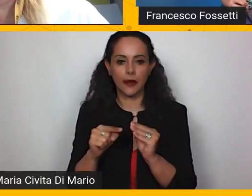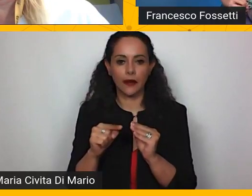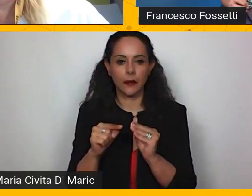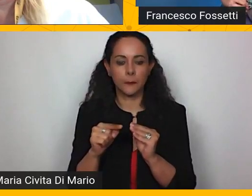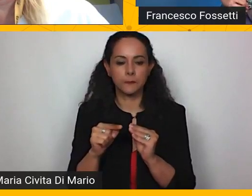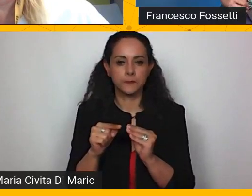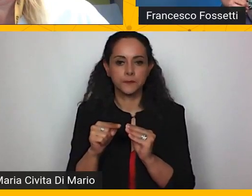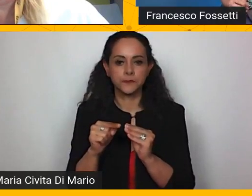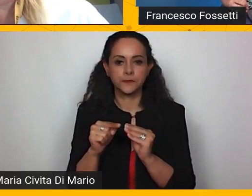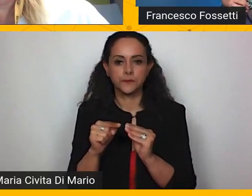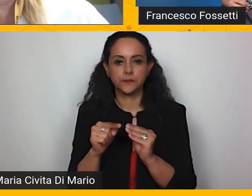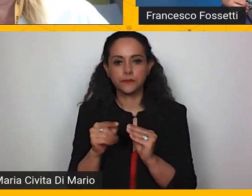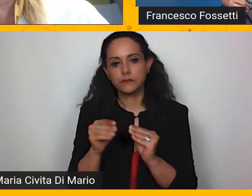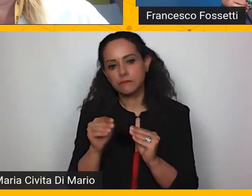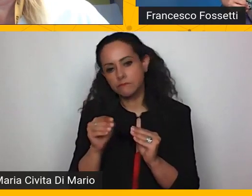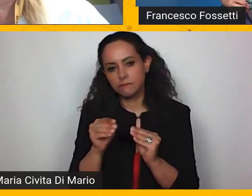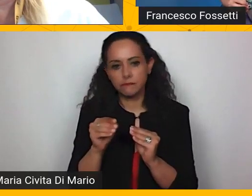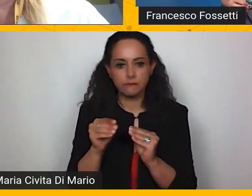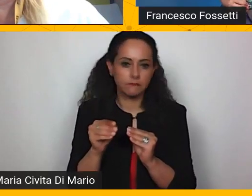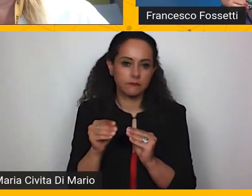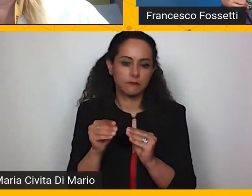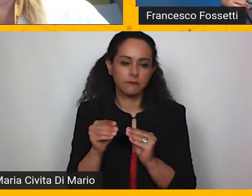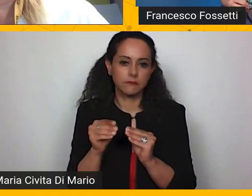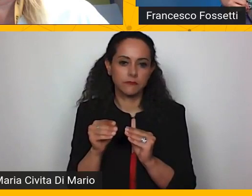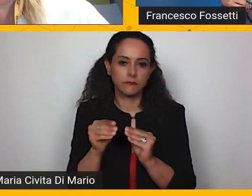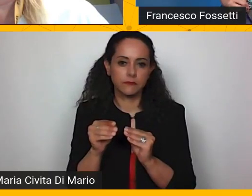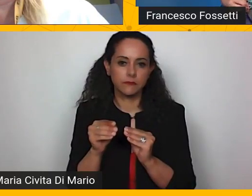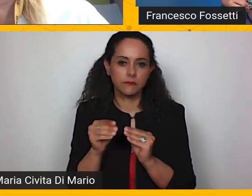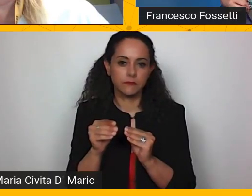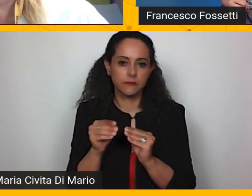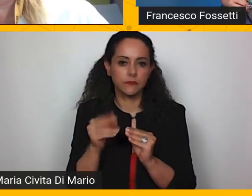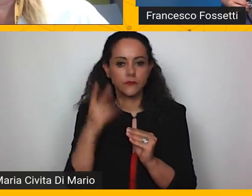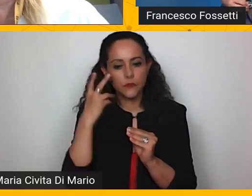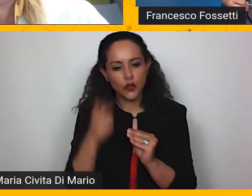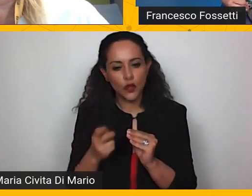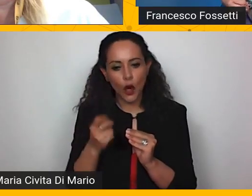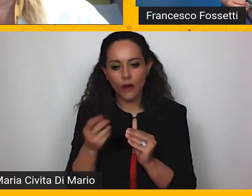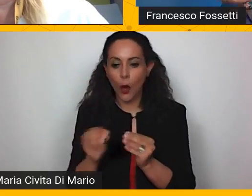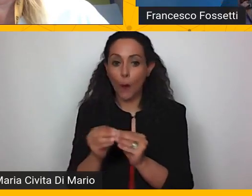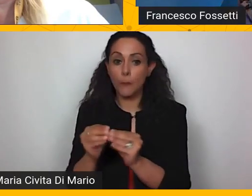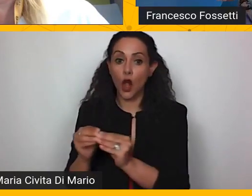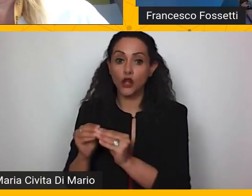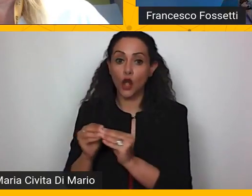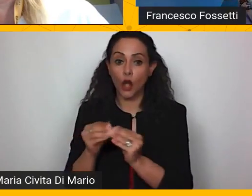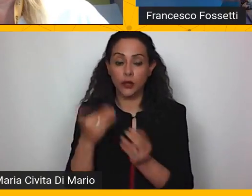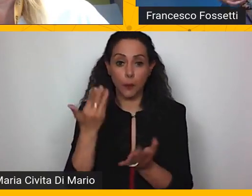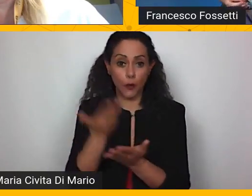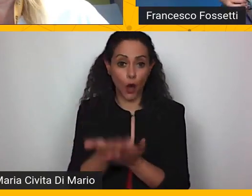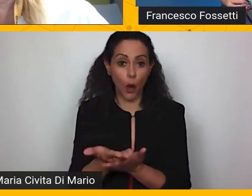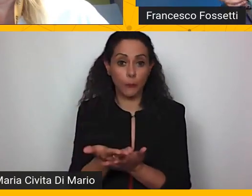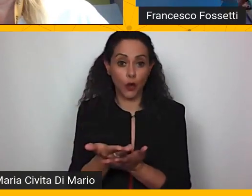a raccogliere a raccogliere quei eh quegli spunti ehm eh